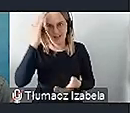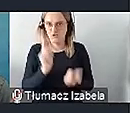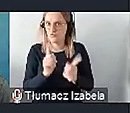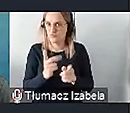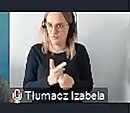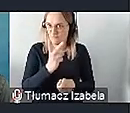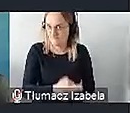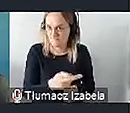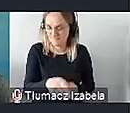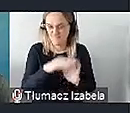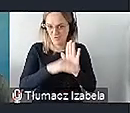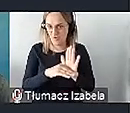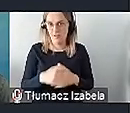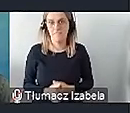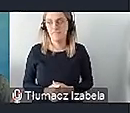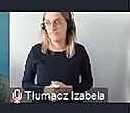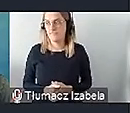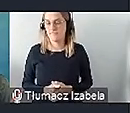bo szybko państwo dołączyli na Mentimeter.